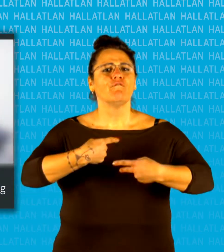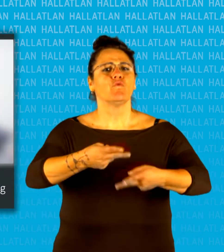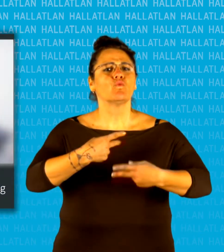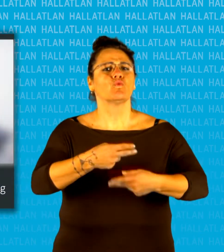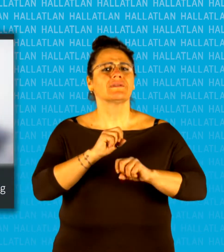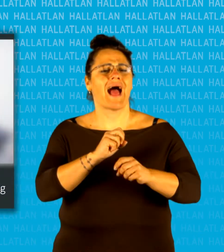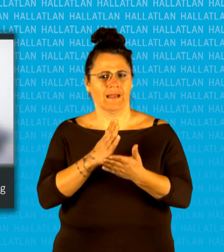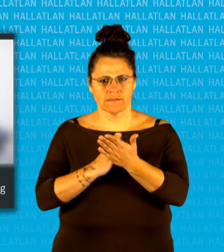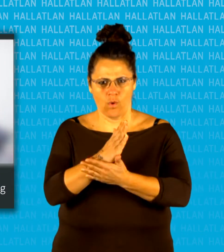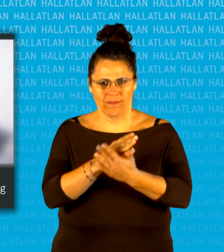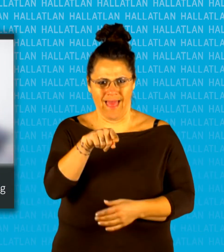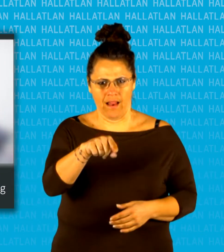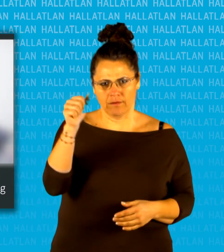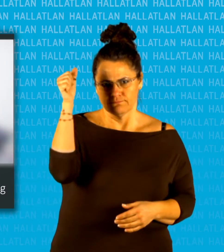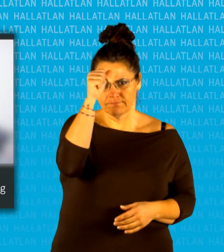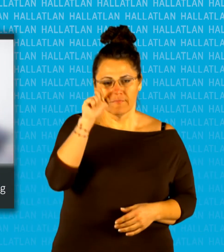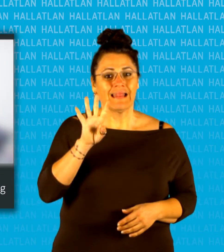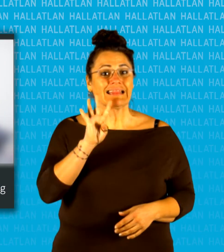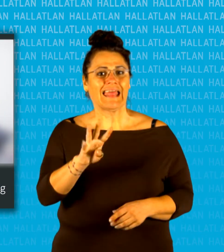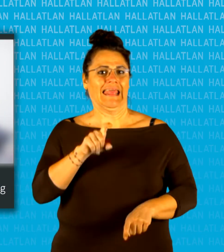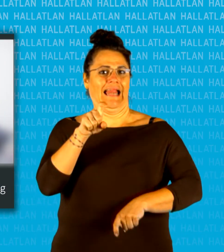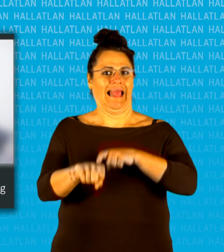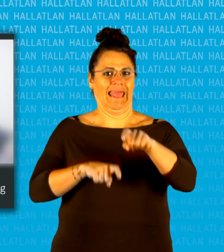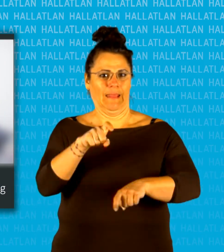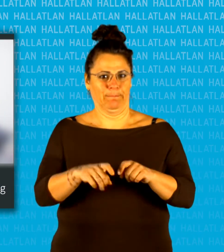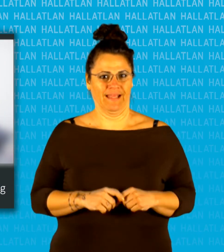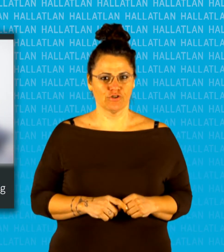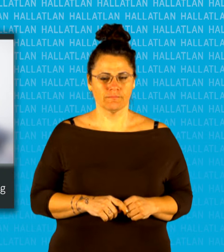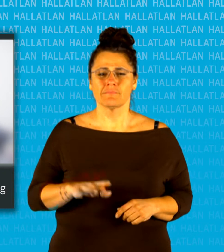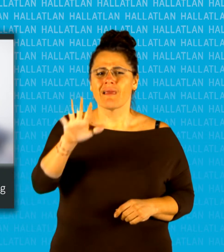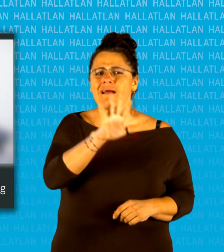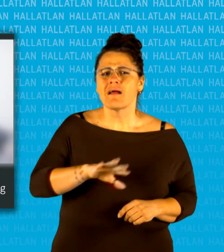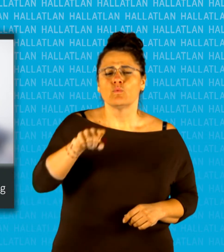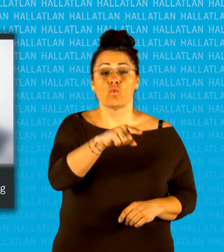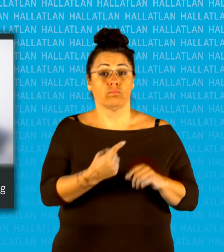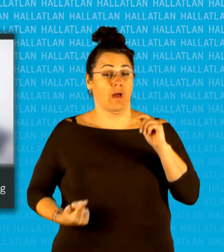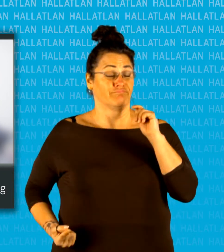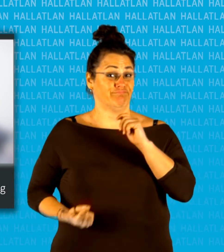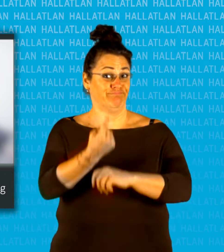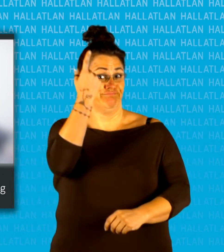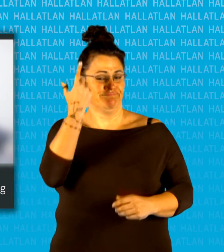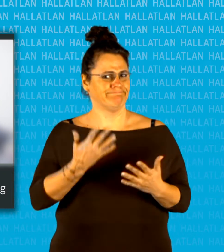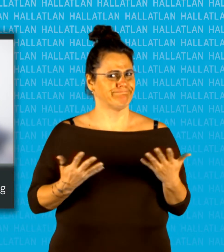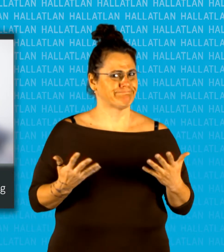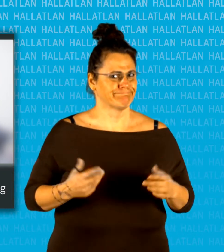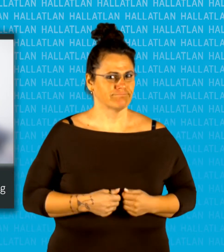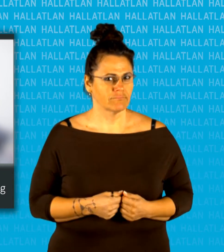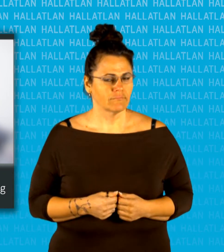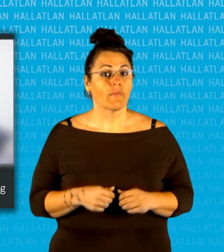A Négy Lépés Futárszolgálat – Európában egyedülálló módon –